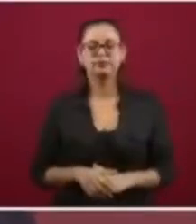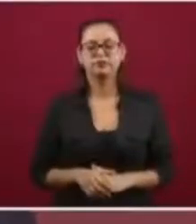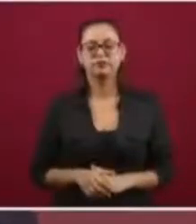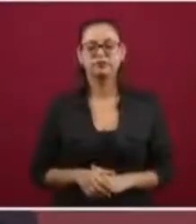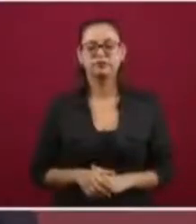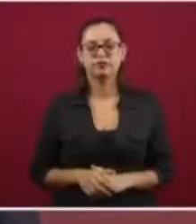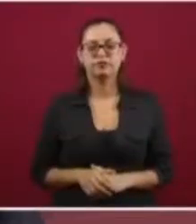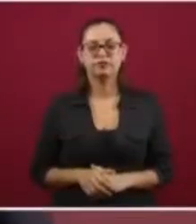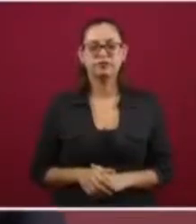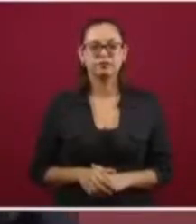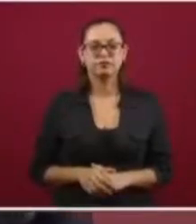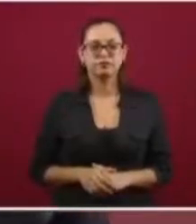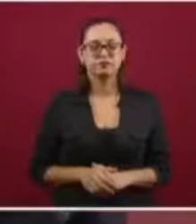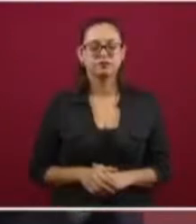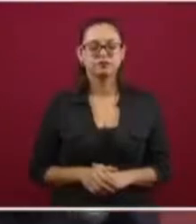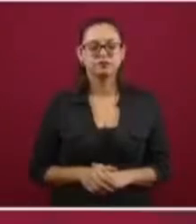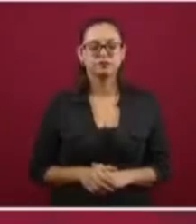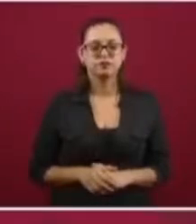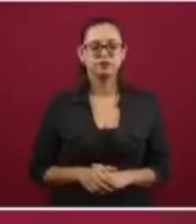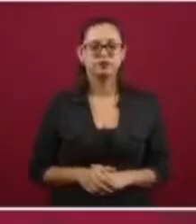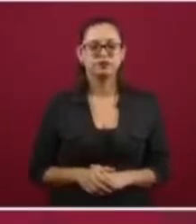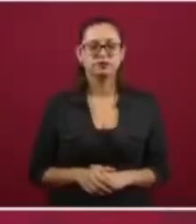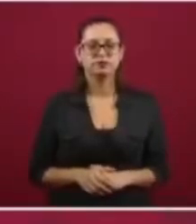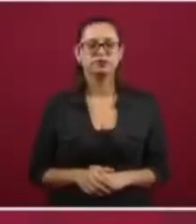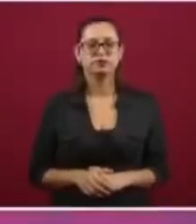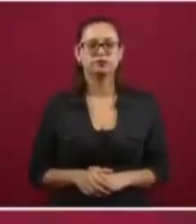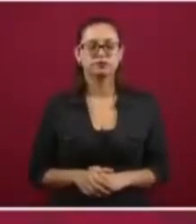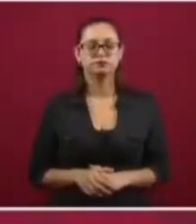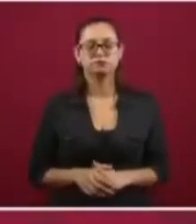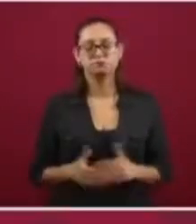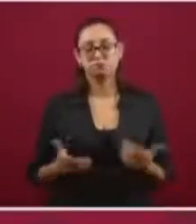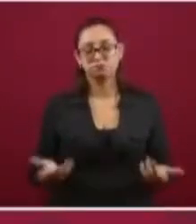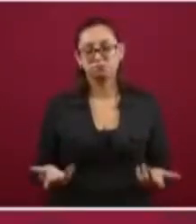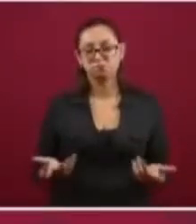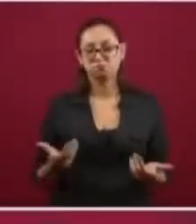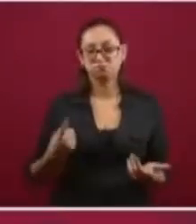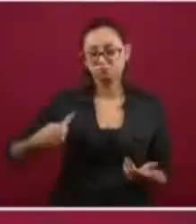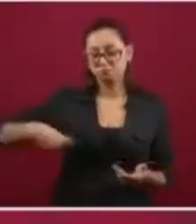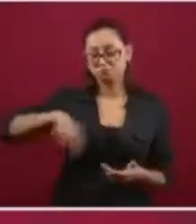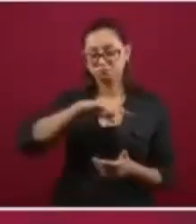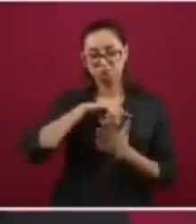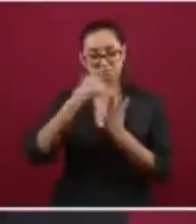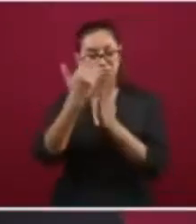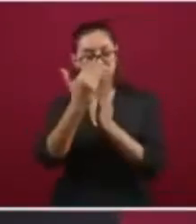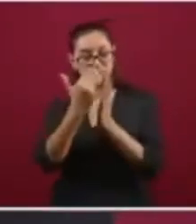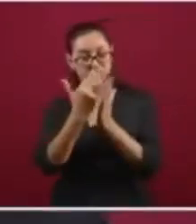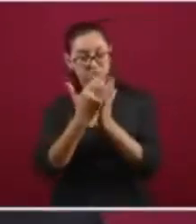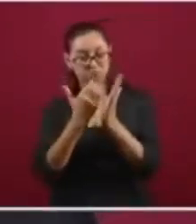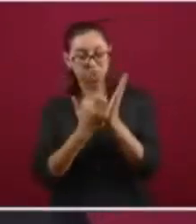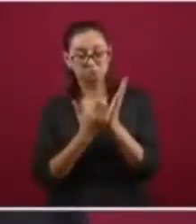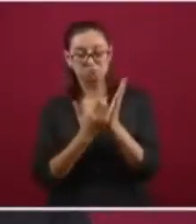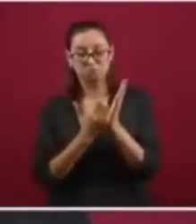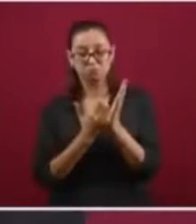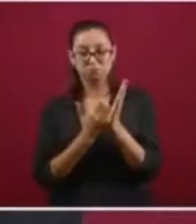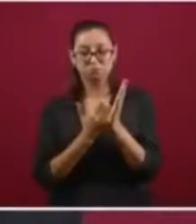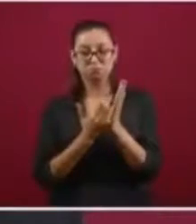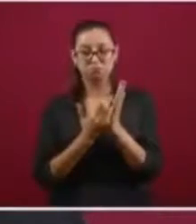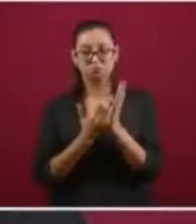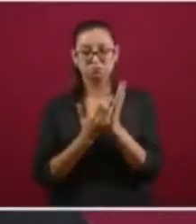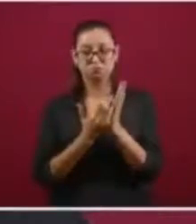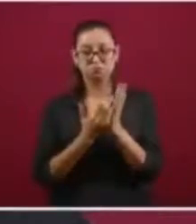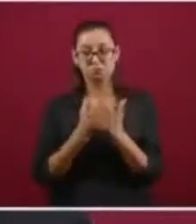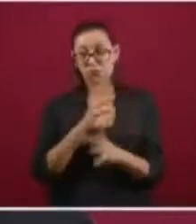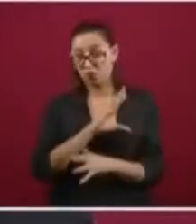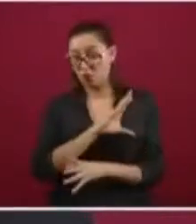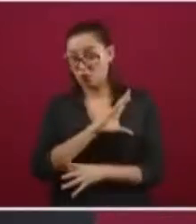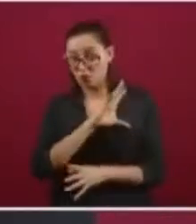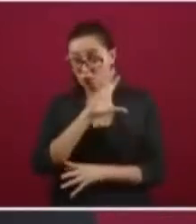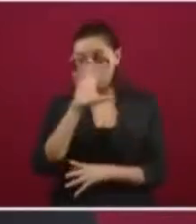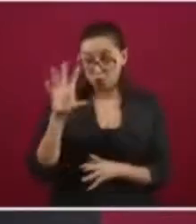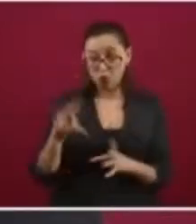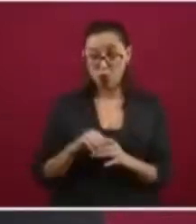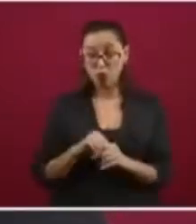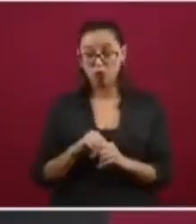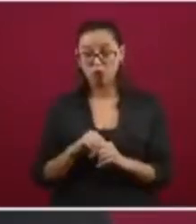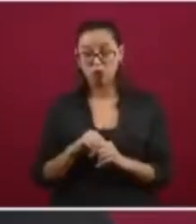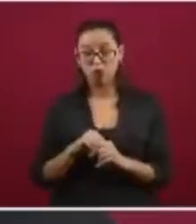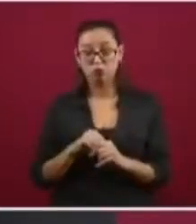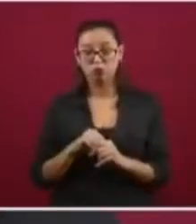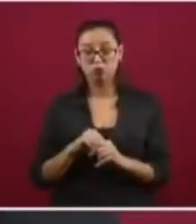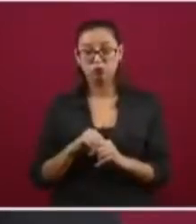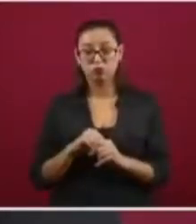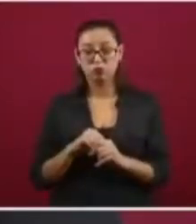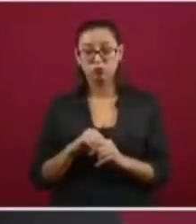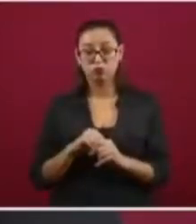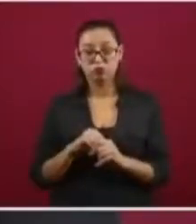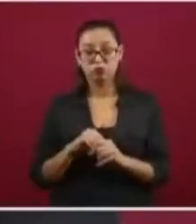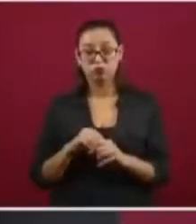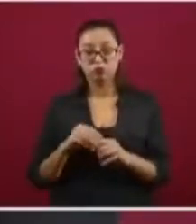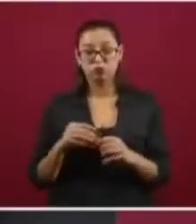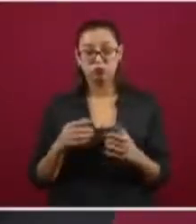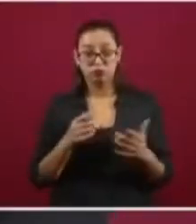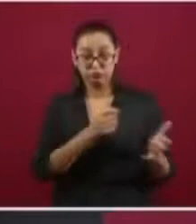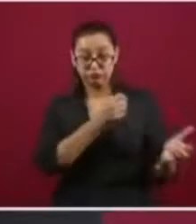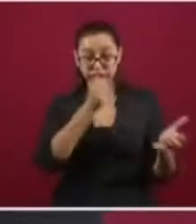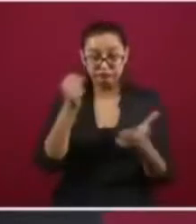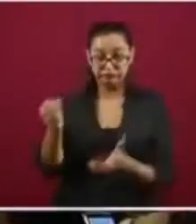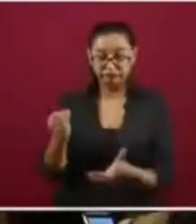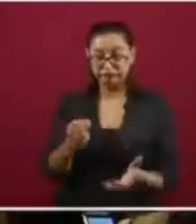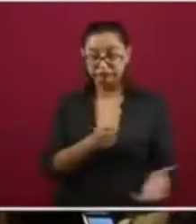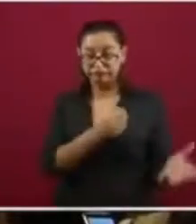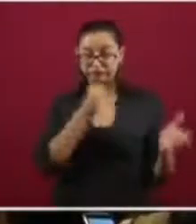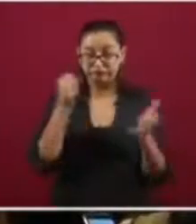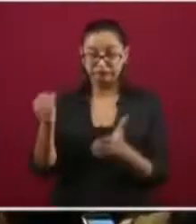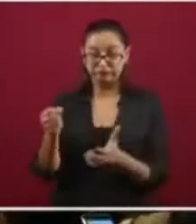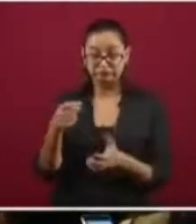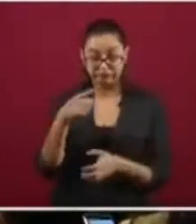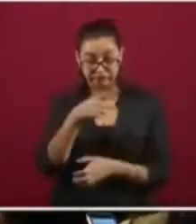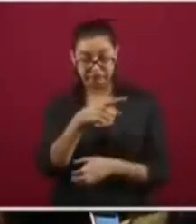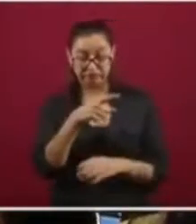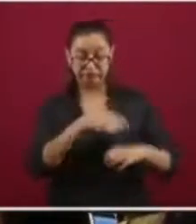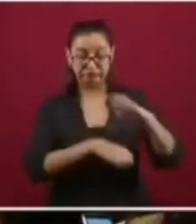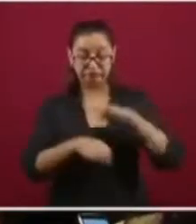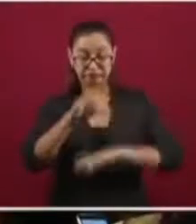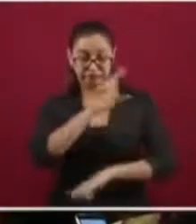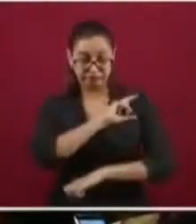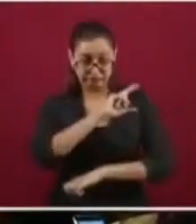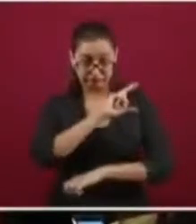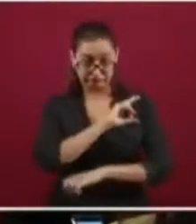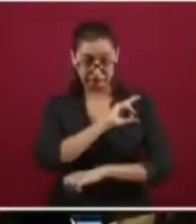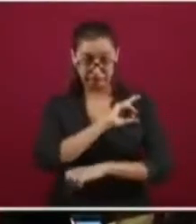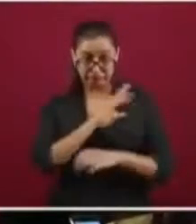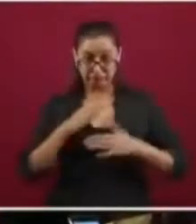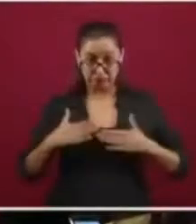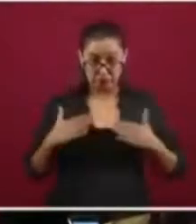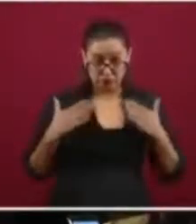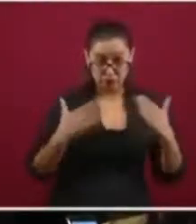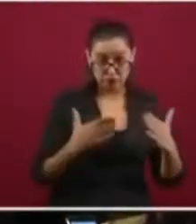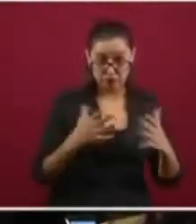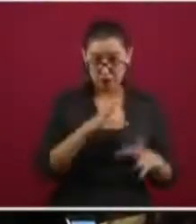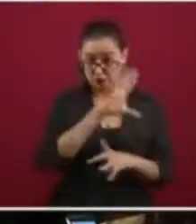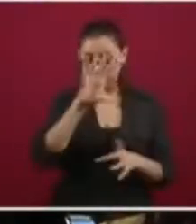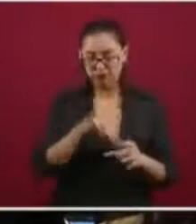nuestro no todo está dependiendo de las grandes inversiones del sector privado.